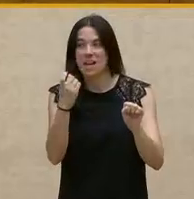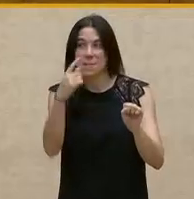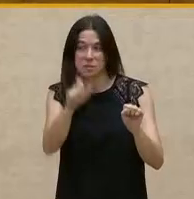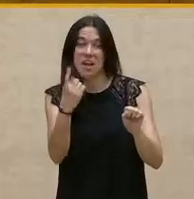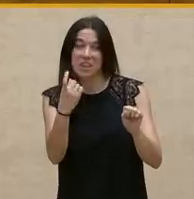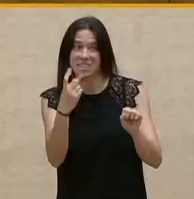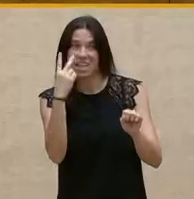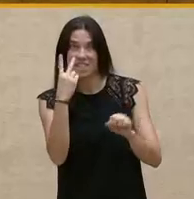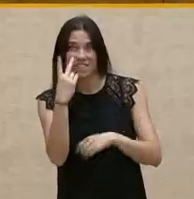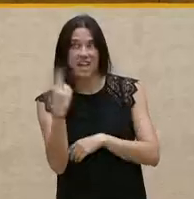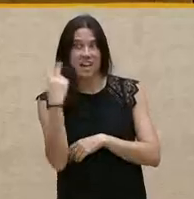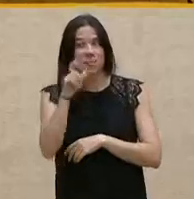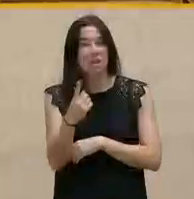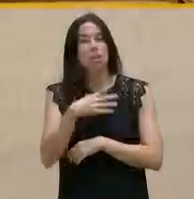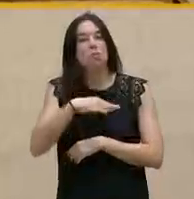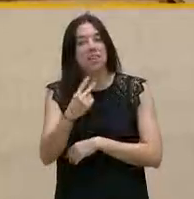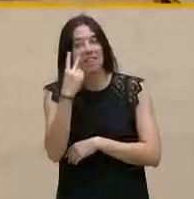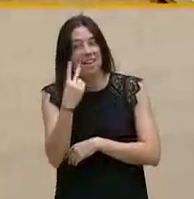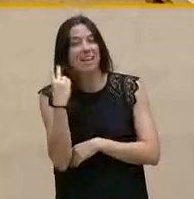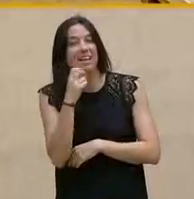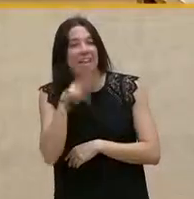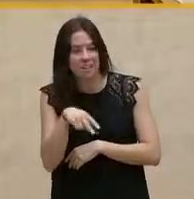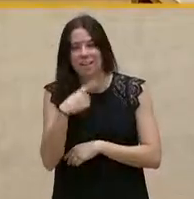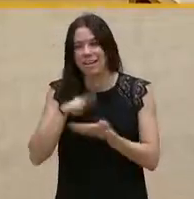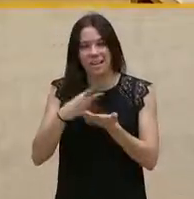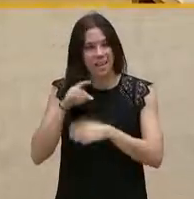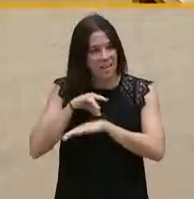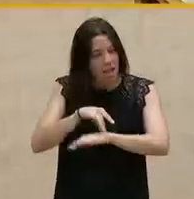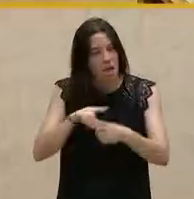puede ver es el guía intérprete o el mediador en sordoceguera, que está en la otra parte.